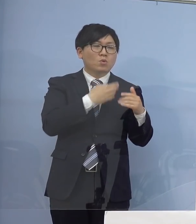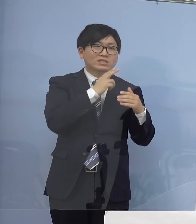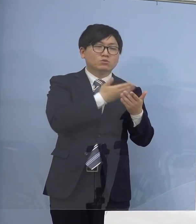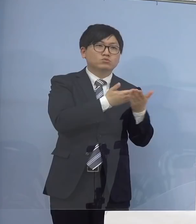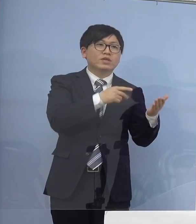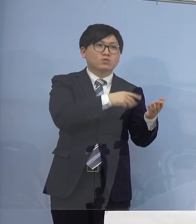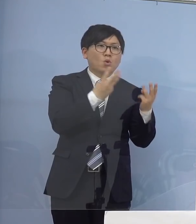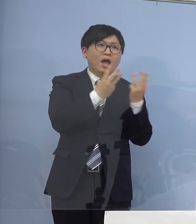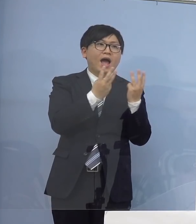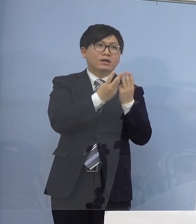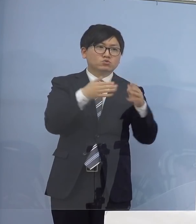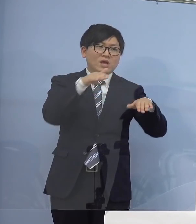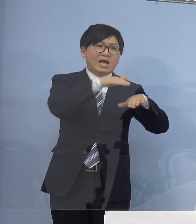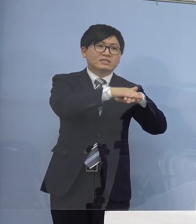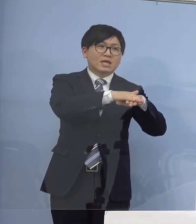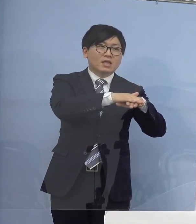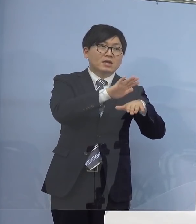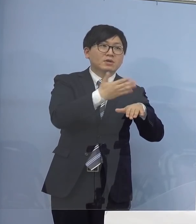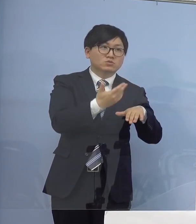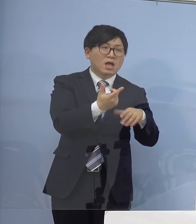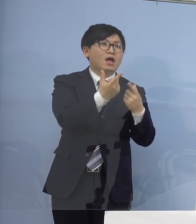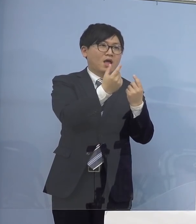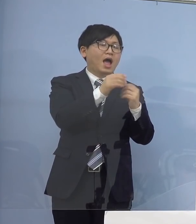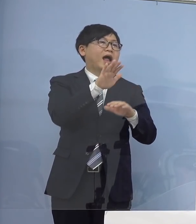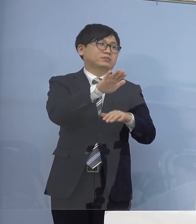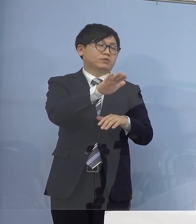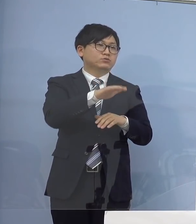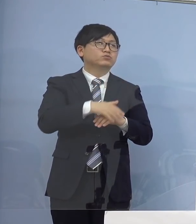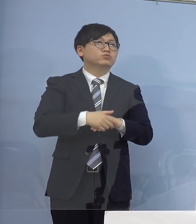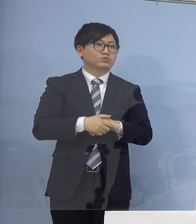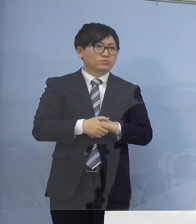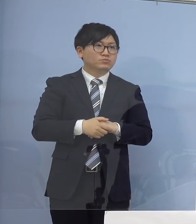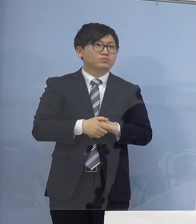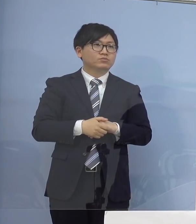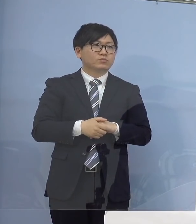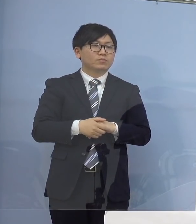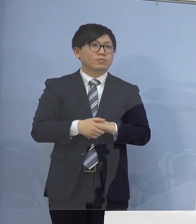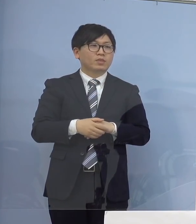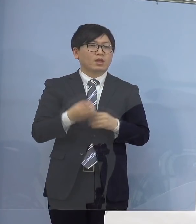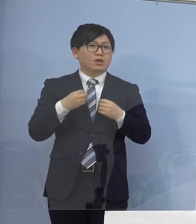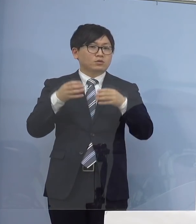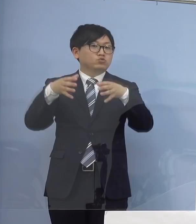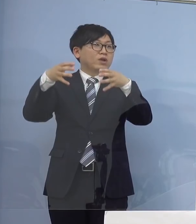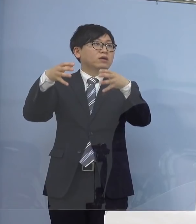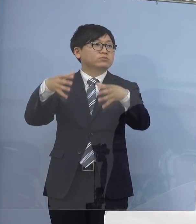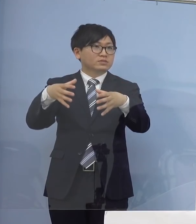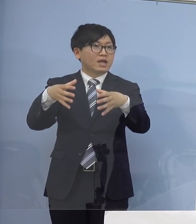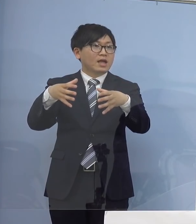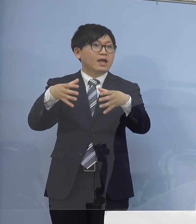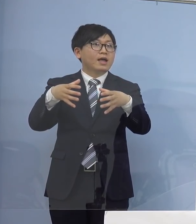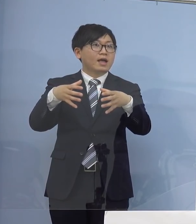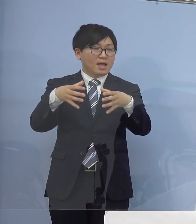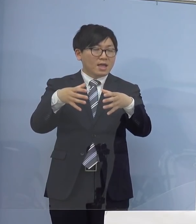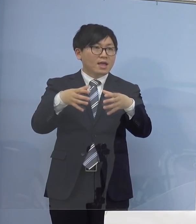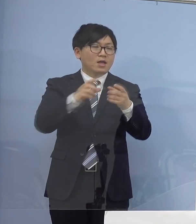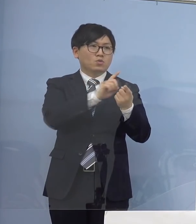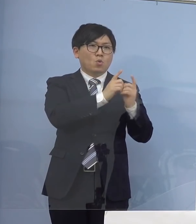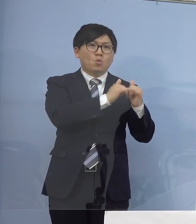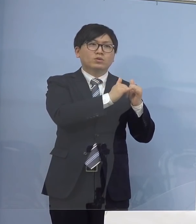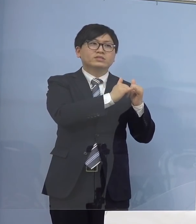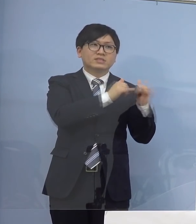ですから先ほど濃厚接触者、クラスター、県外 こうしたイメージ申し上げたところなんですが